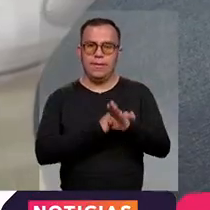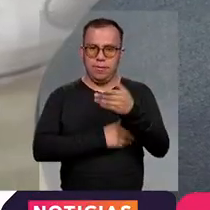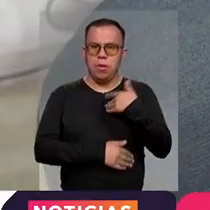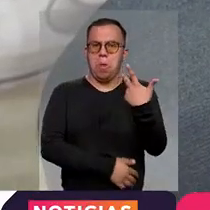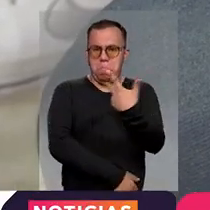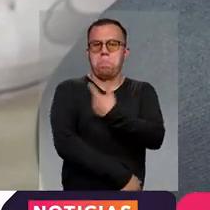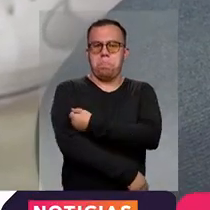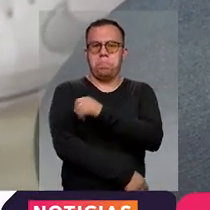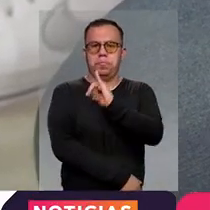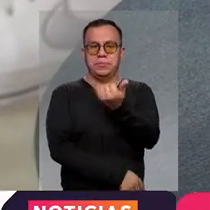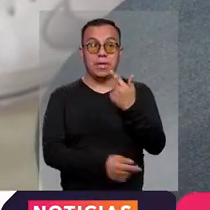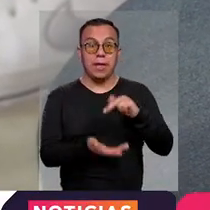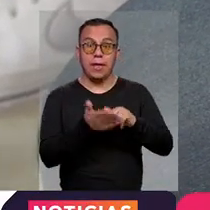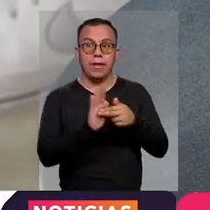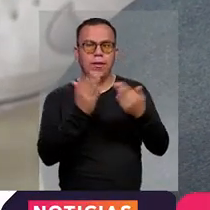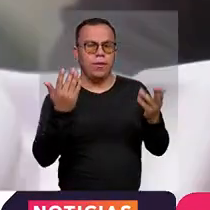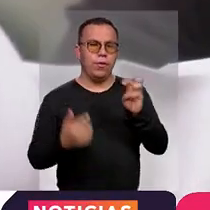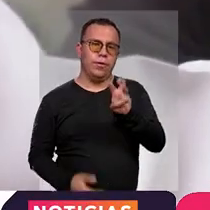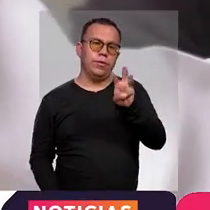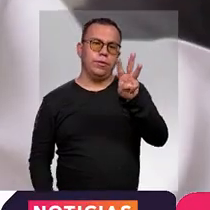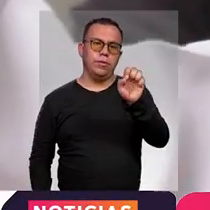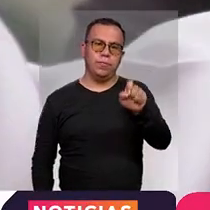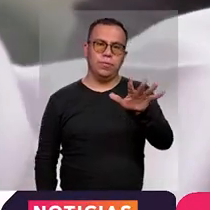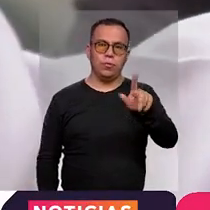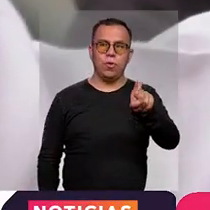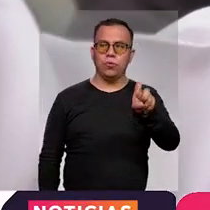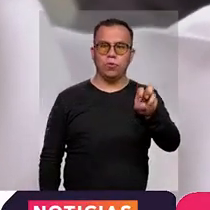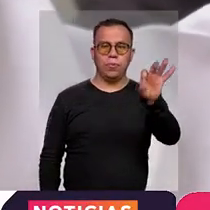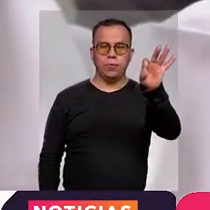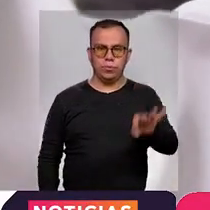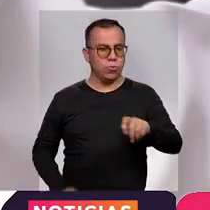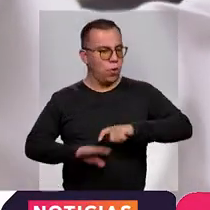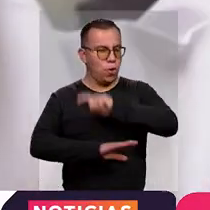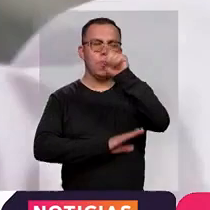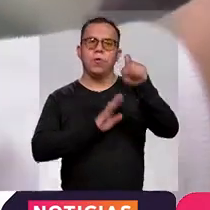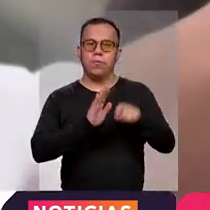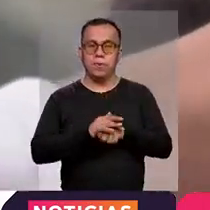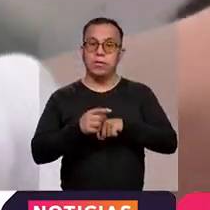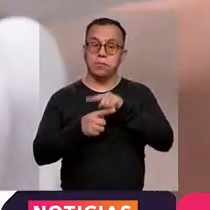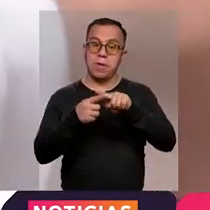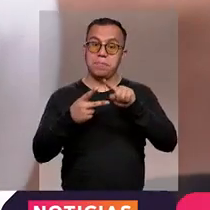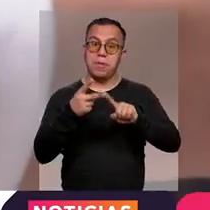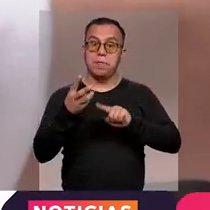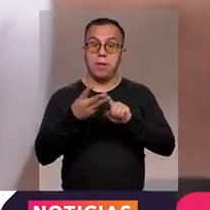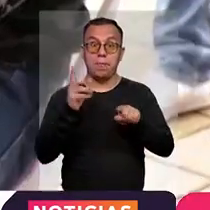LOS CASOS POSITIVOS VAN A SEGUIR SUBIENDO.